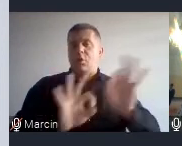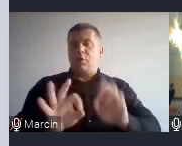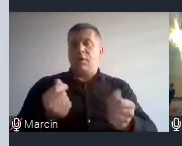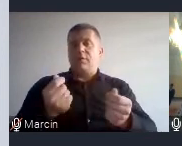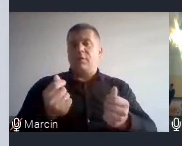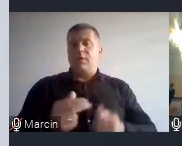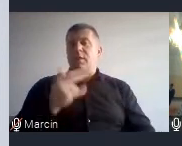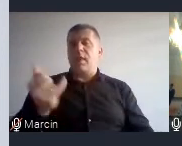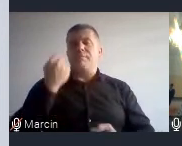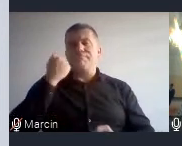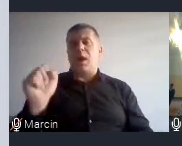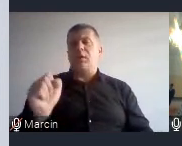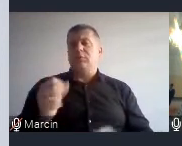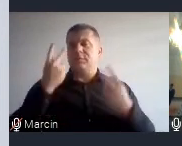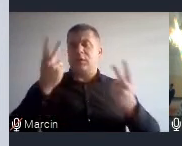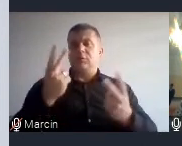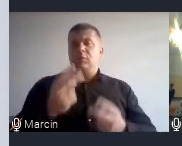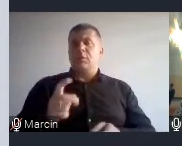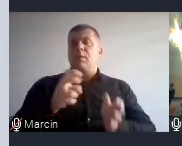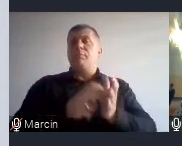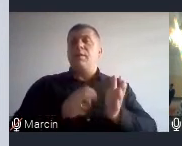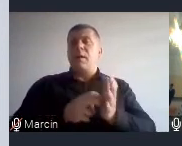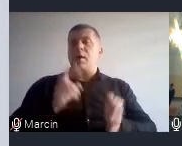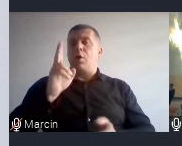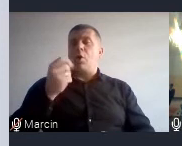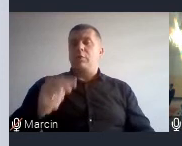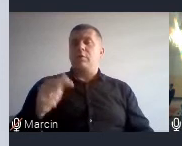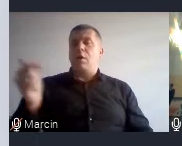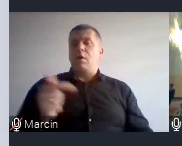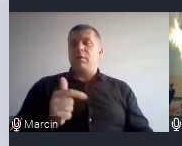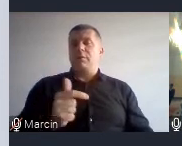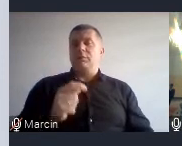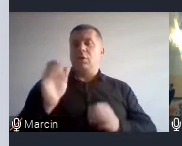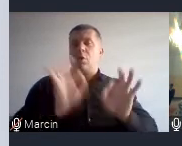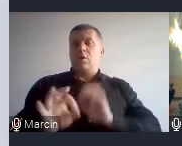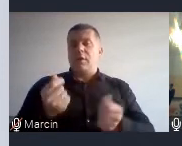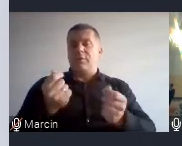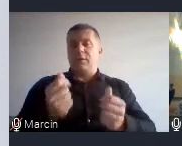Najistotniejsze jest to, ze za brak kodu obowiązują korekty finansowe.